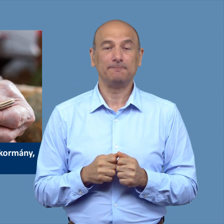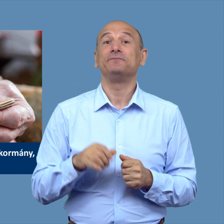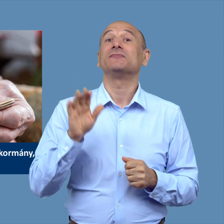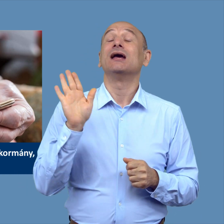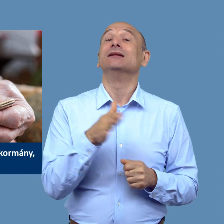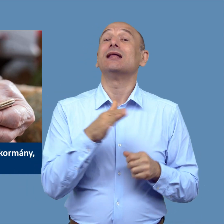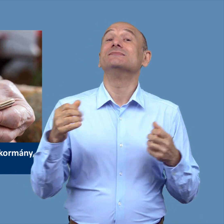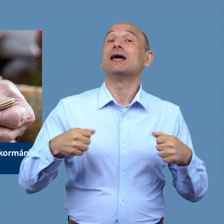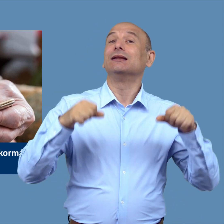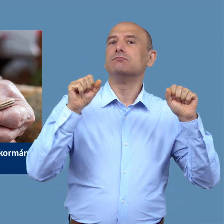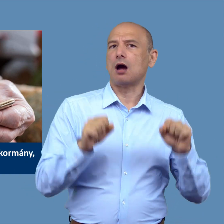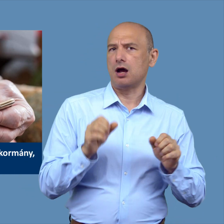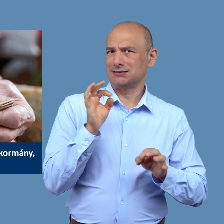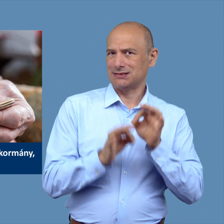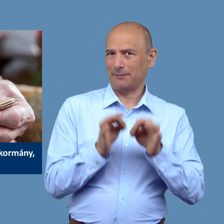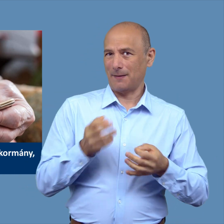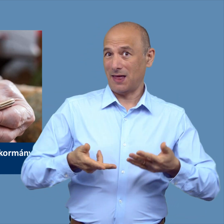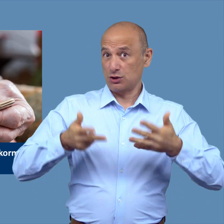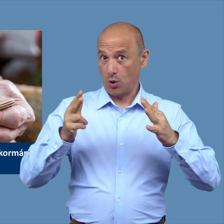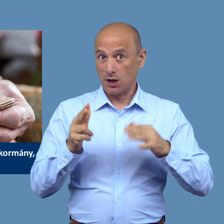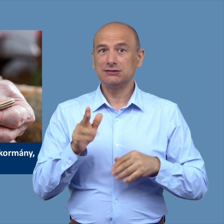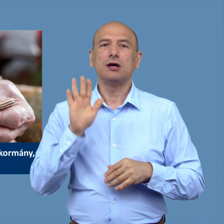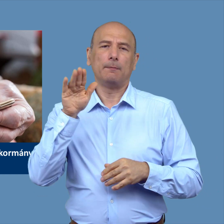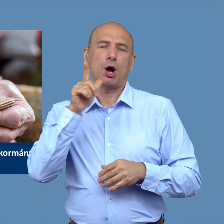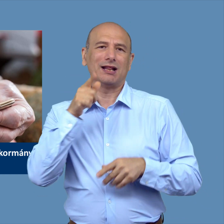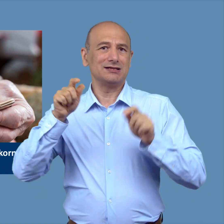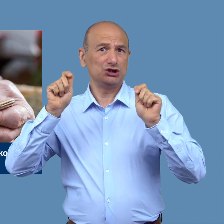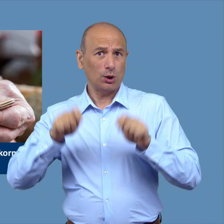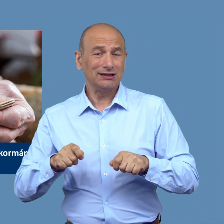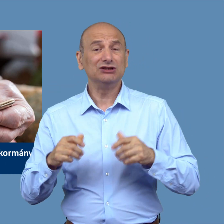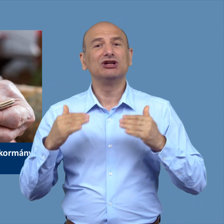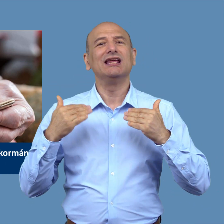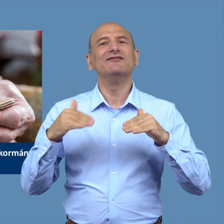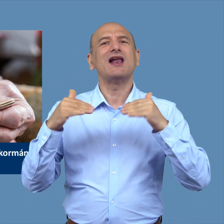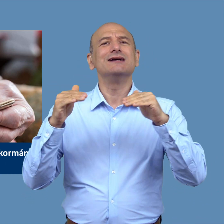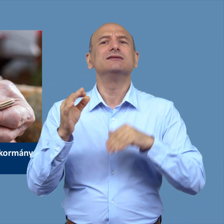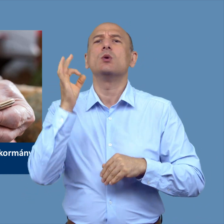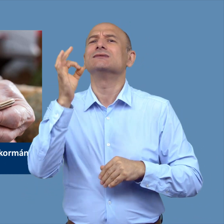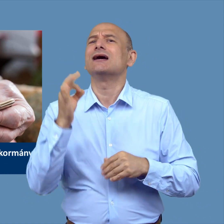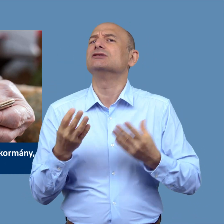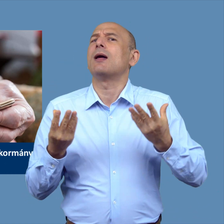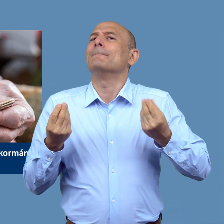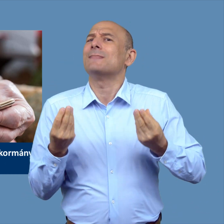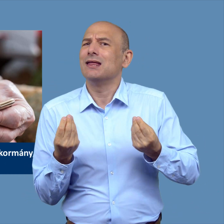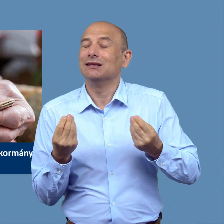A Magyar Nemzeti Bank inflációs jelentése várhatóan szeptember 8-án jelenik meg,